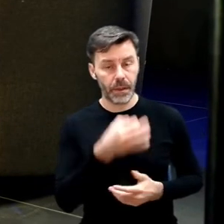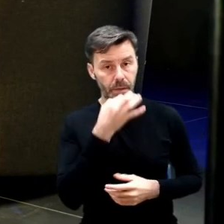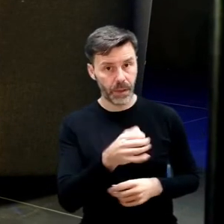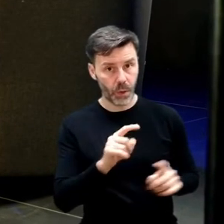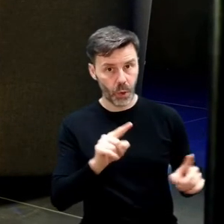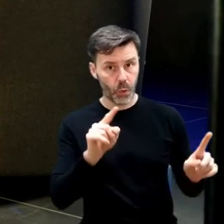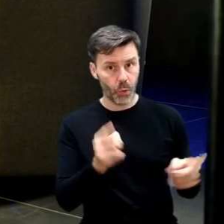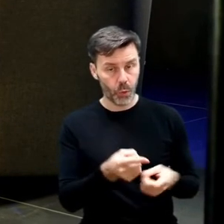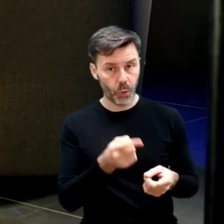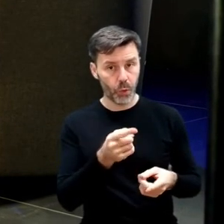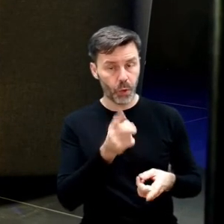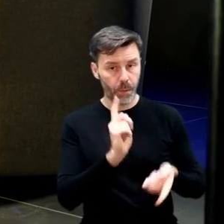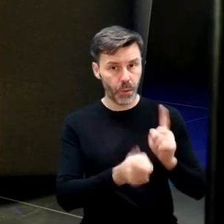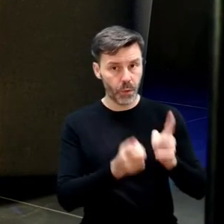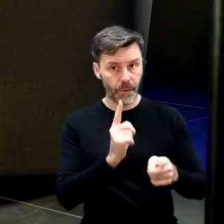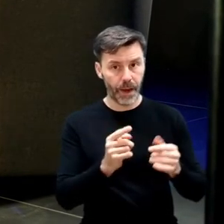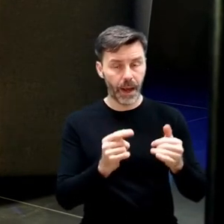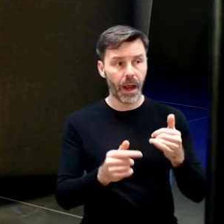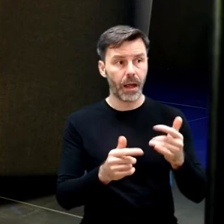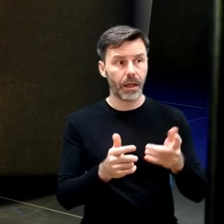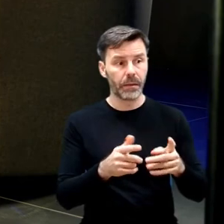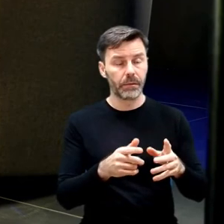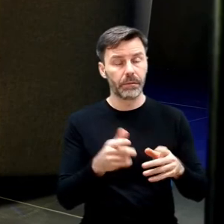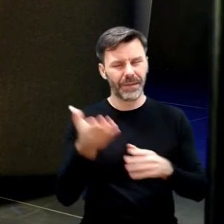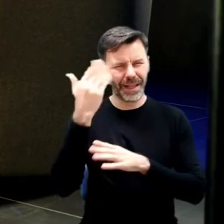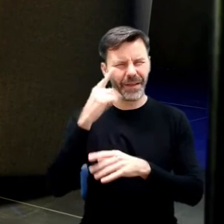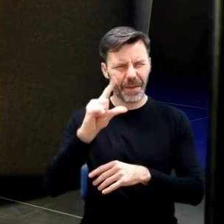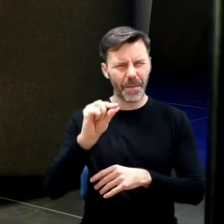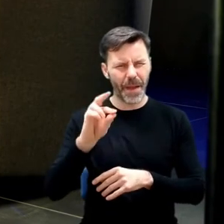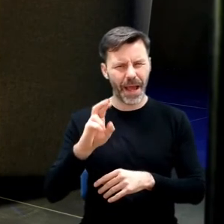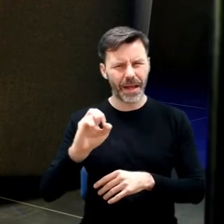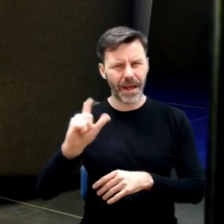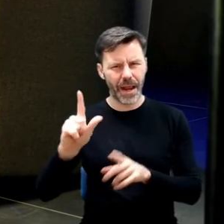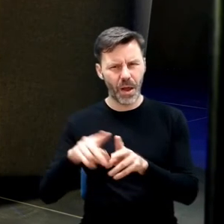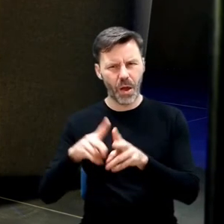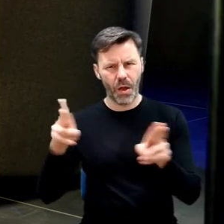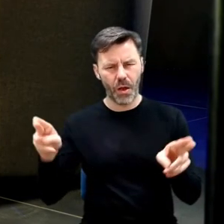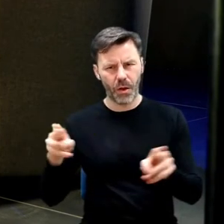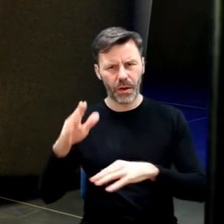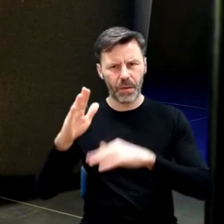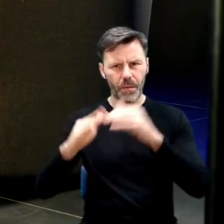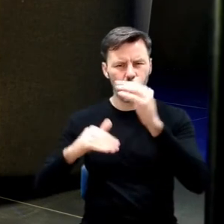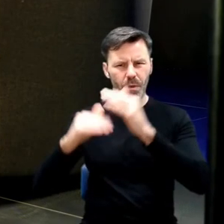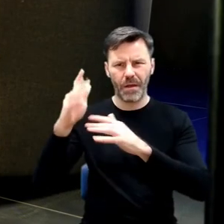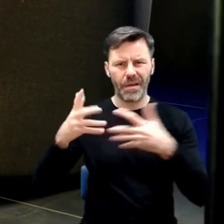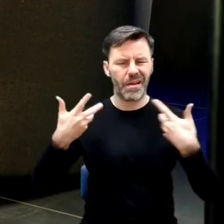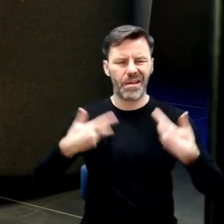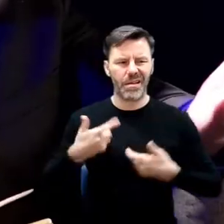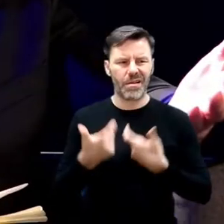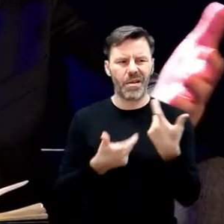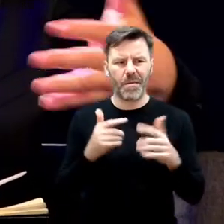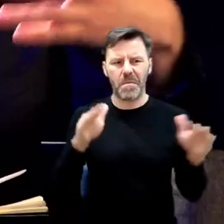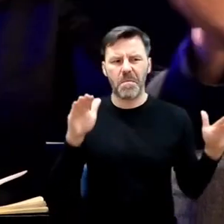wielkopłytowym w czasach PRL-u budowlańcy zawsze unikali realizowania tego rodzaju elementów, no bo to kosztowało więcej,